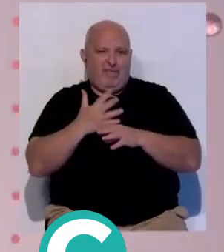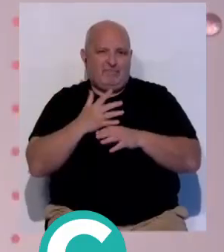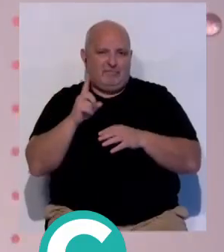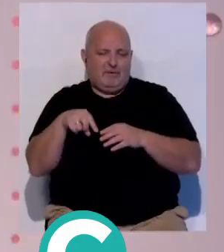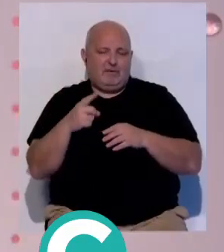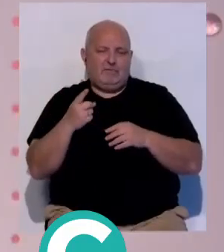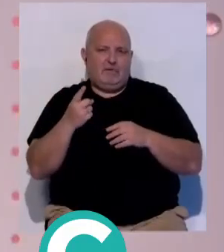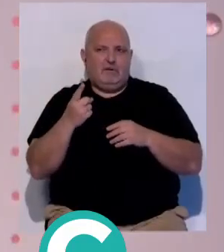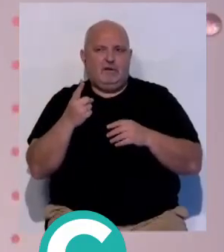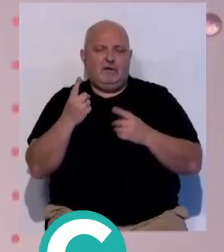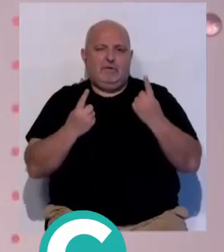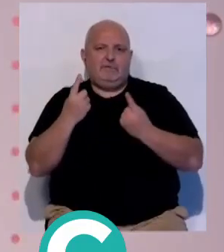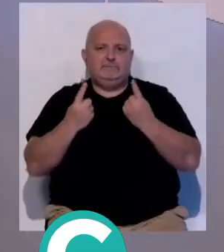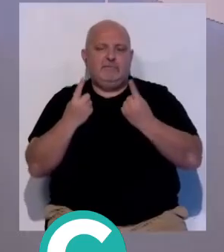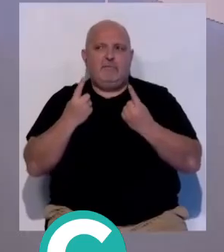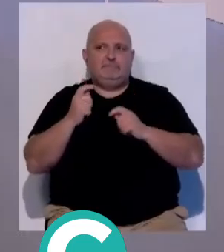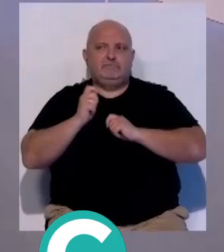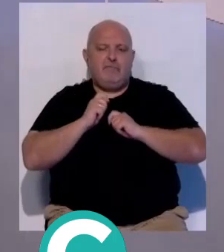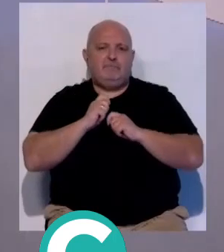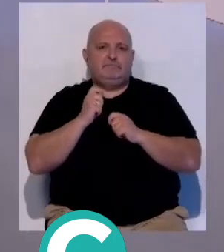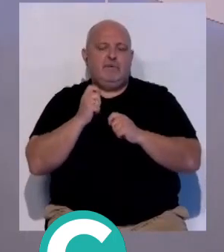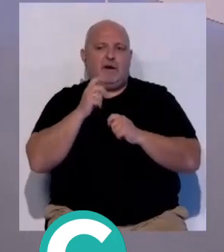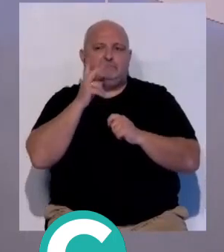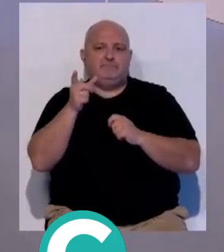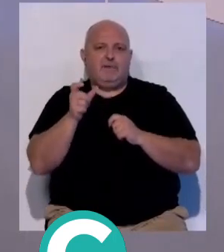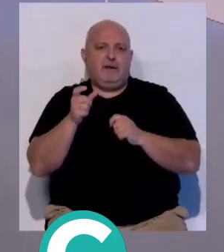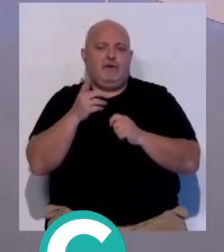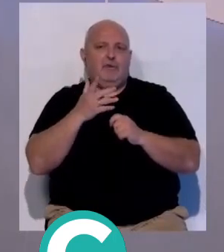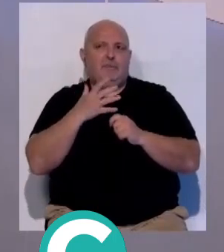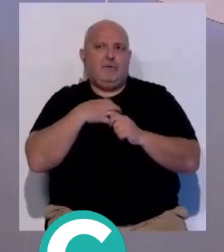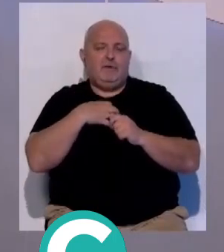eso creo que ha molestado también muchísimo al jugador argentino que no porque era un momento